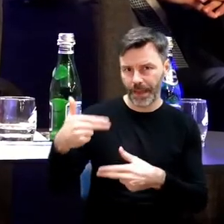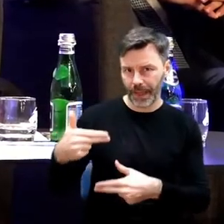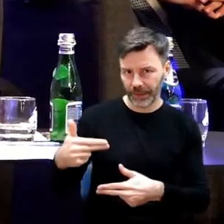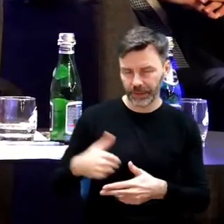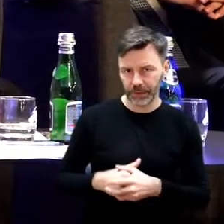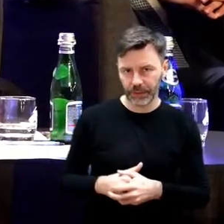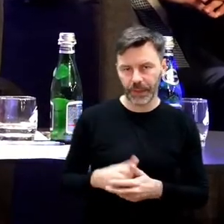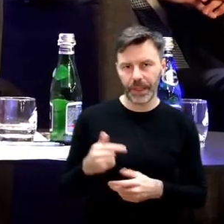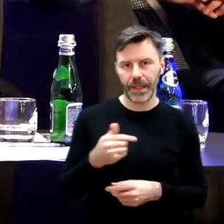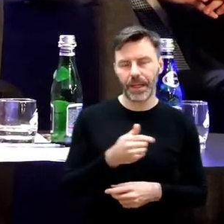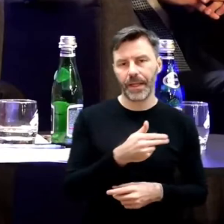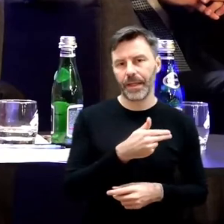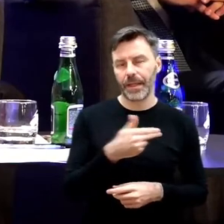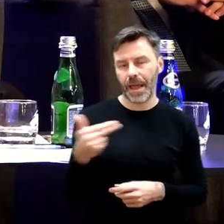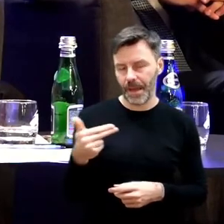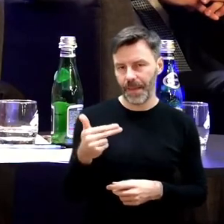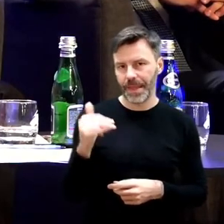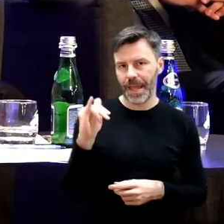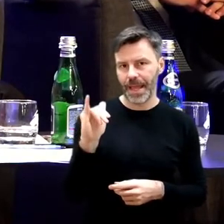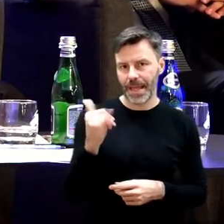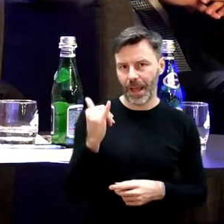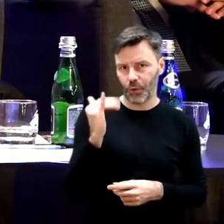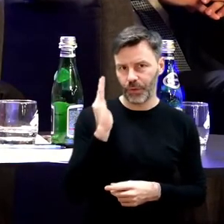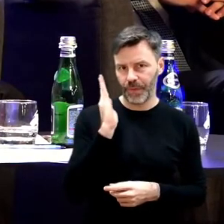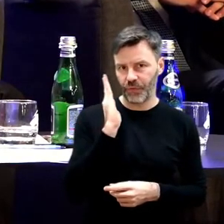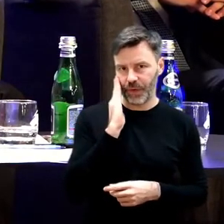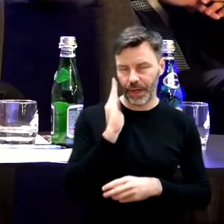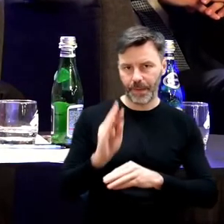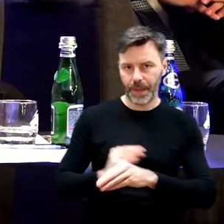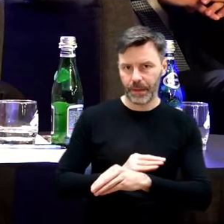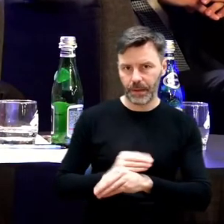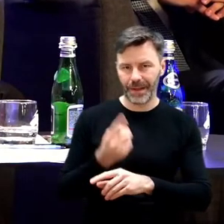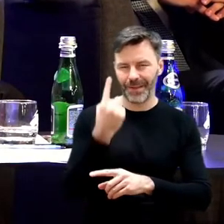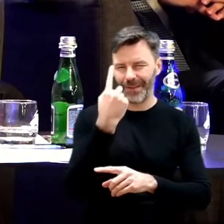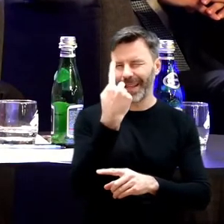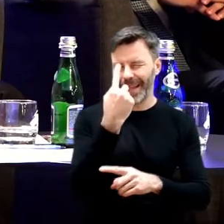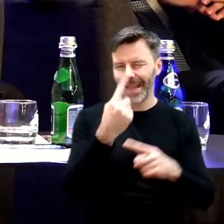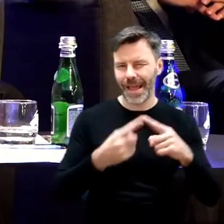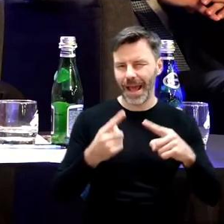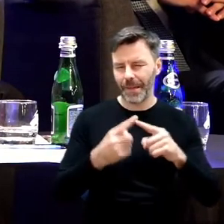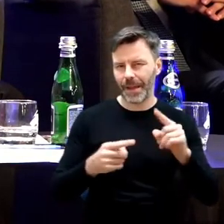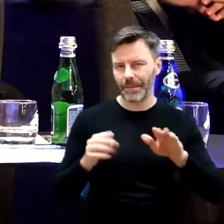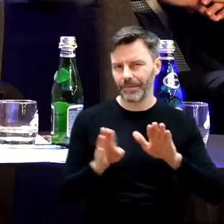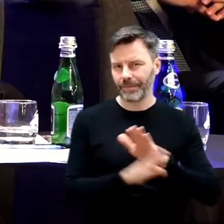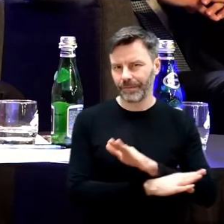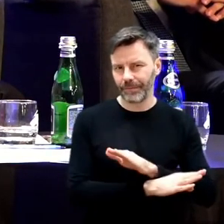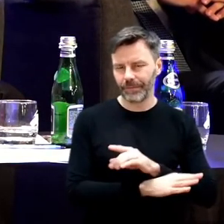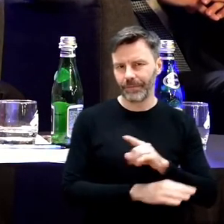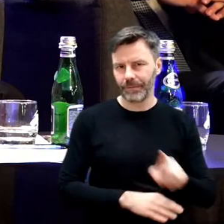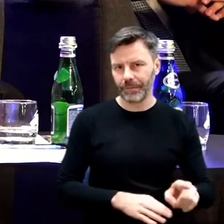Myślę, że został dość istotny element pominięty, mianowicie trwałość. Mówiliśmy o tym, ale za mało o tym.